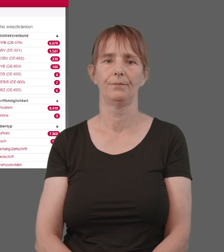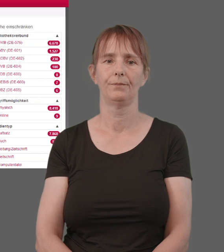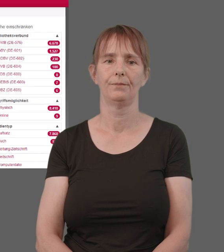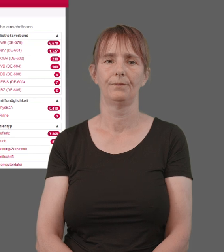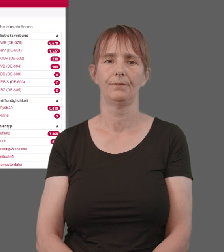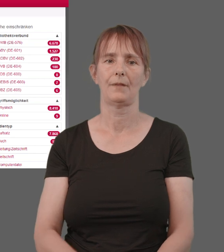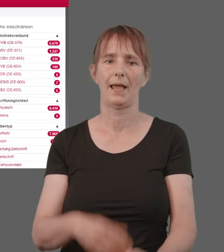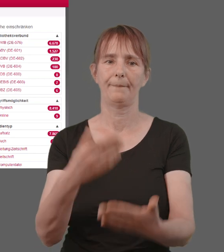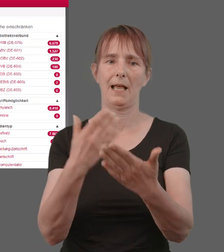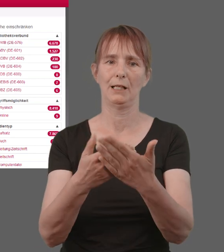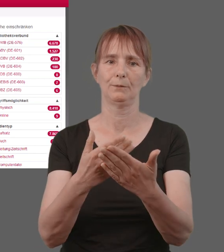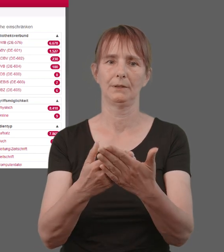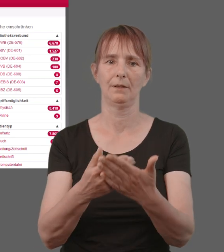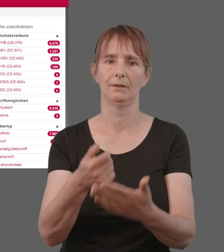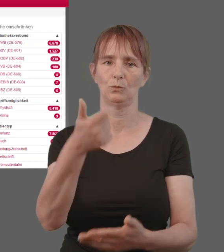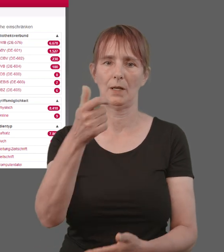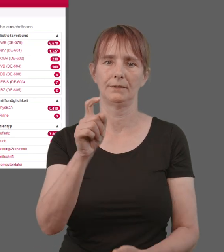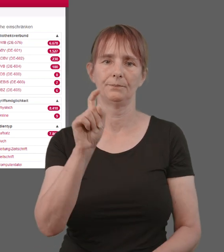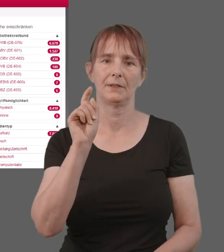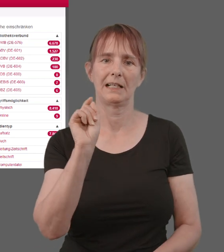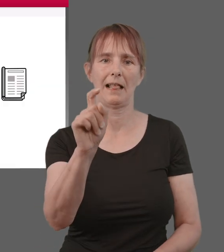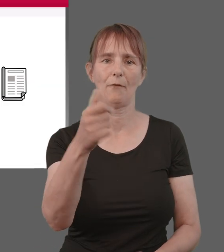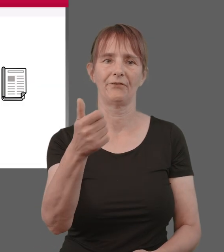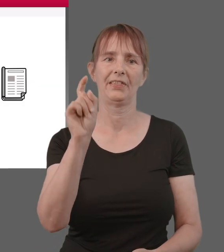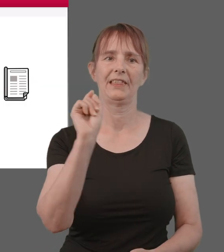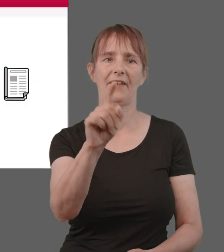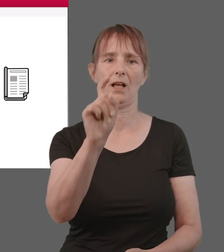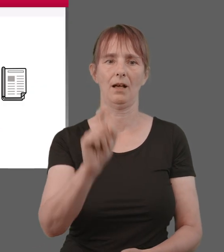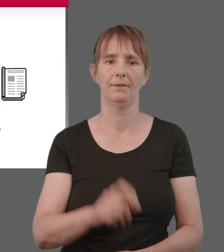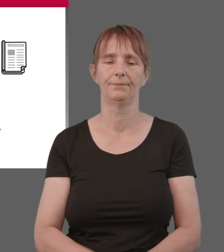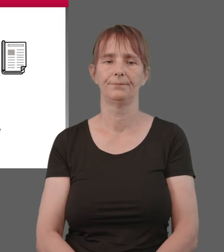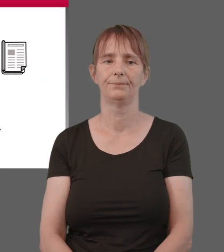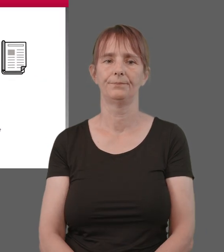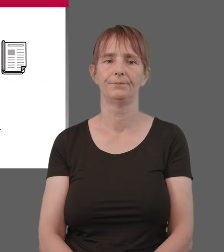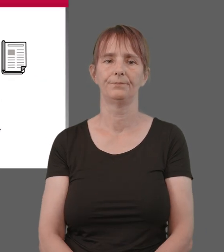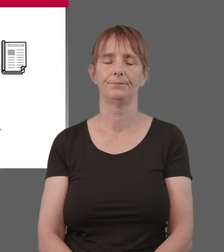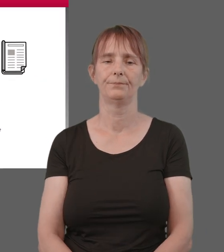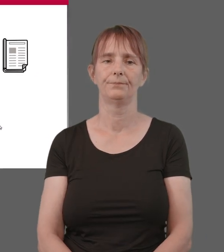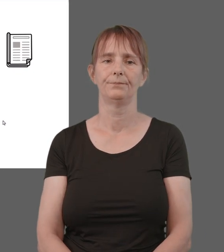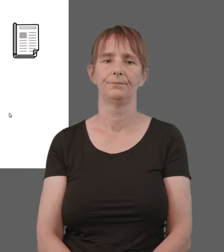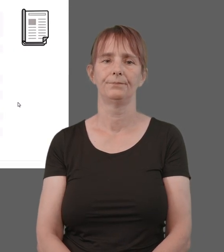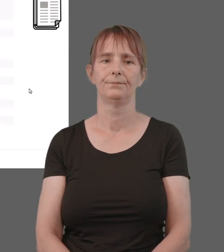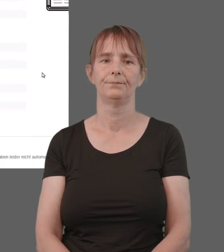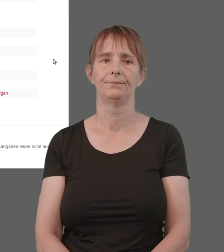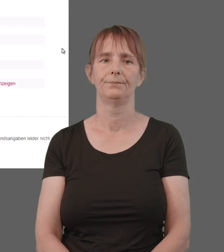enthalten ist, anklicken. Wenn es sich dabei um einen Treffer aus dem SWB-Verbund handelt,